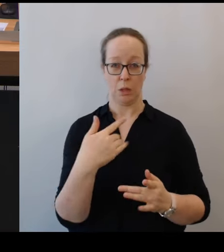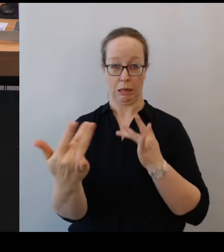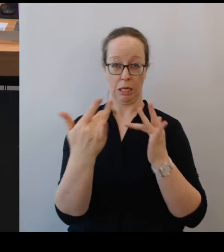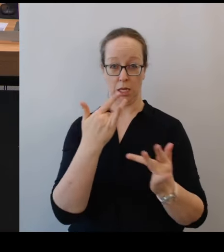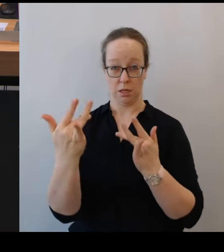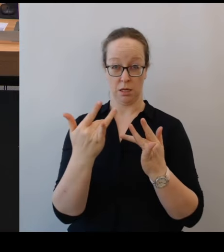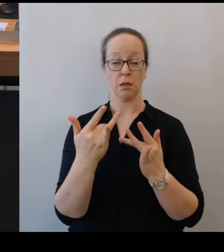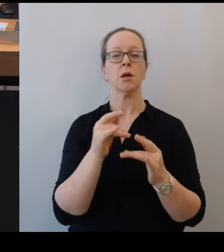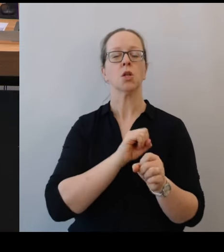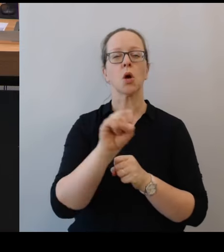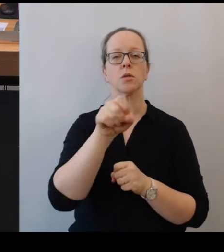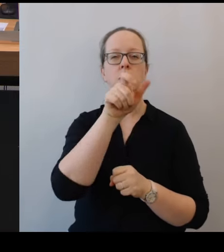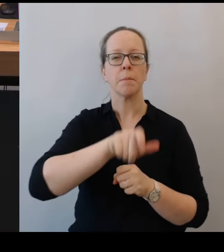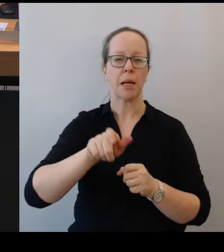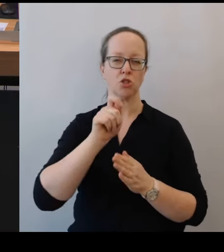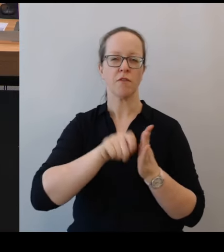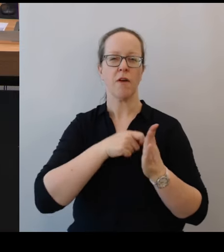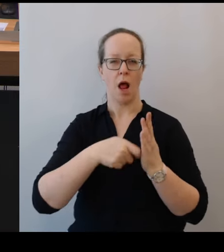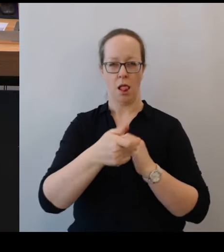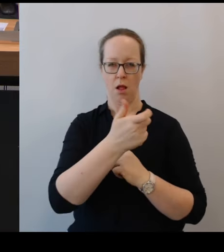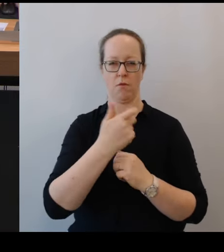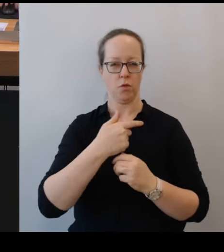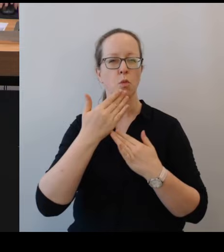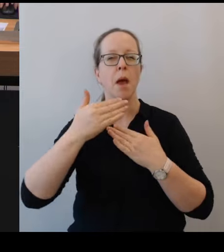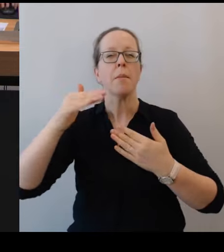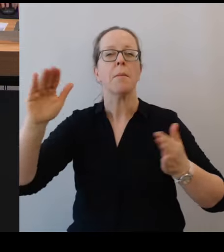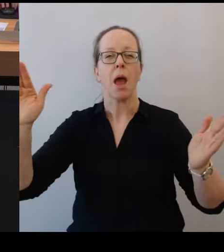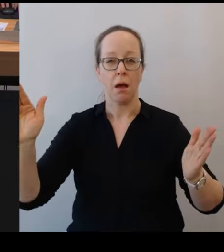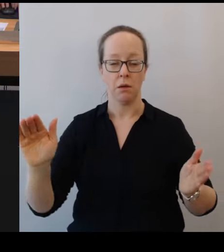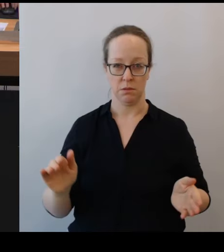hier schon mal ganz im Kleinen. Schaffen Sie die City Tax ab. Vielen Dank.